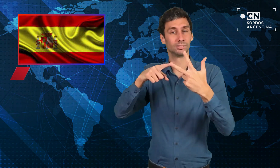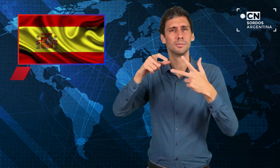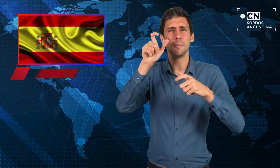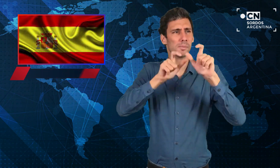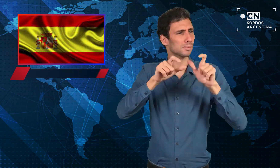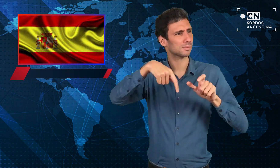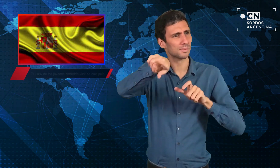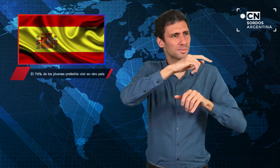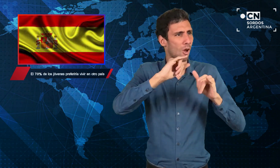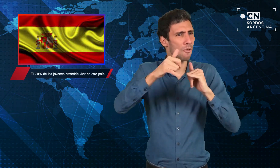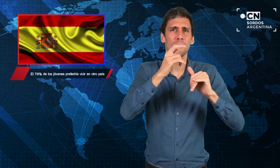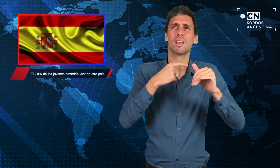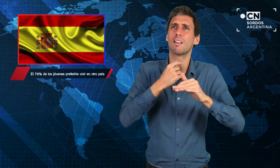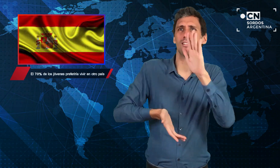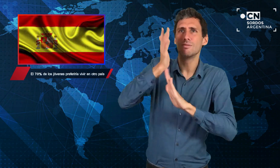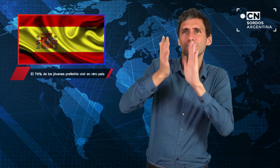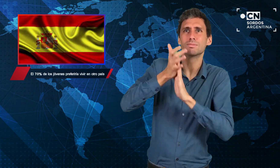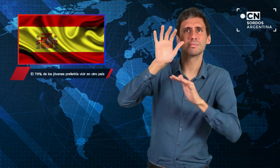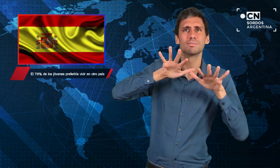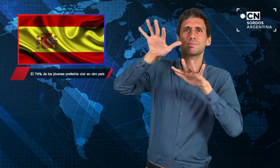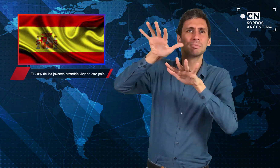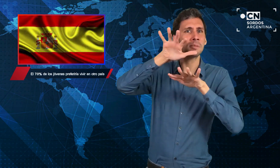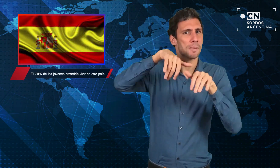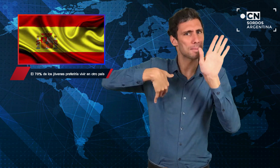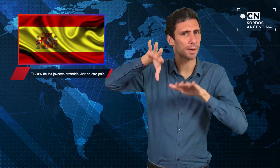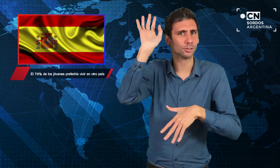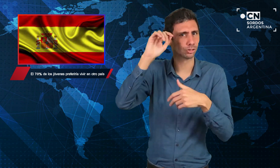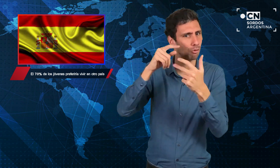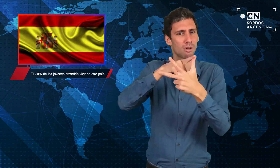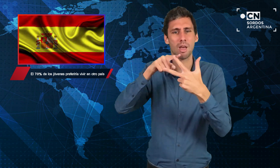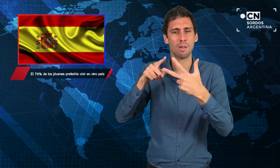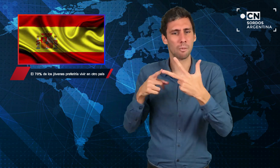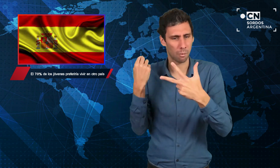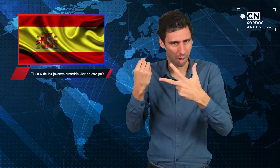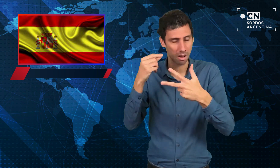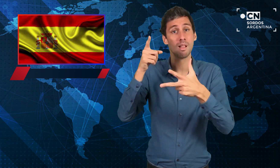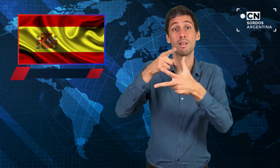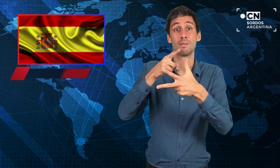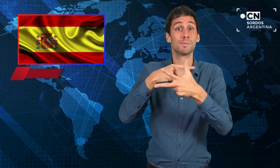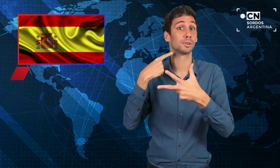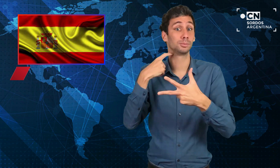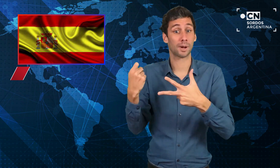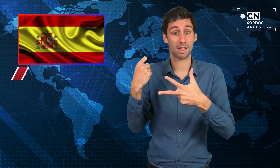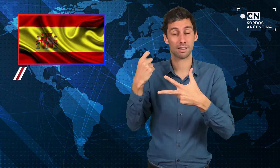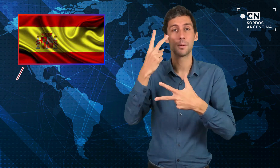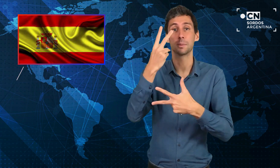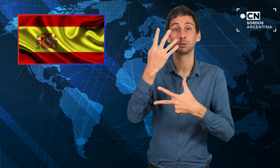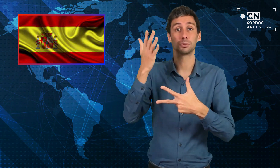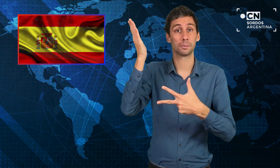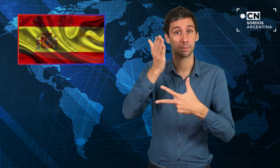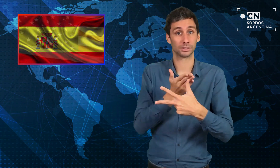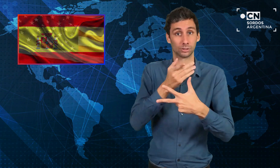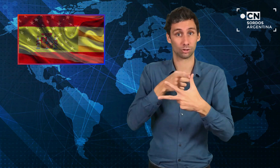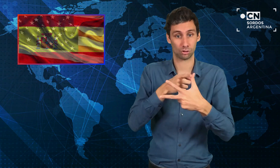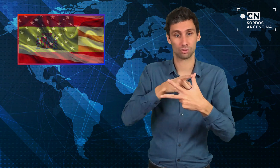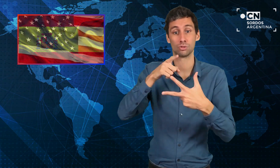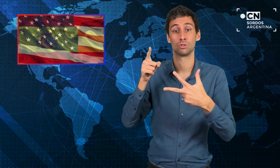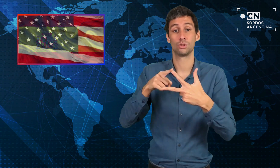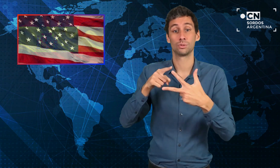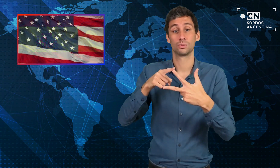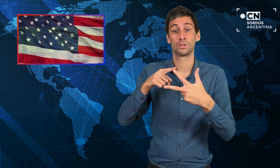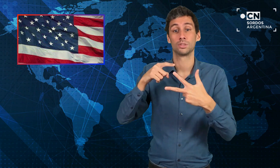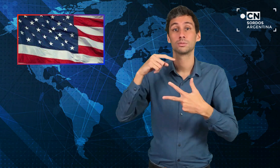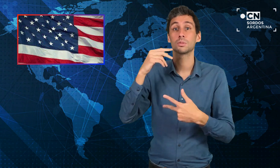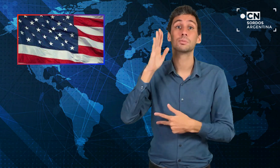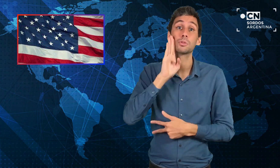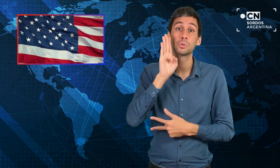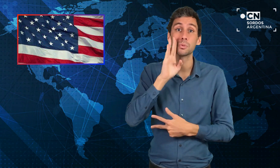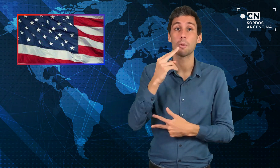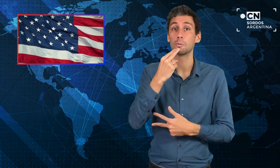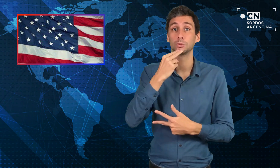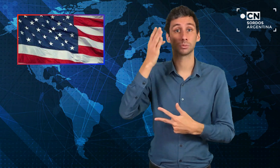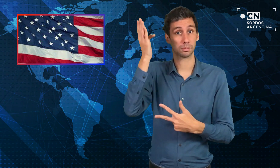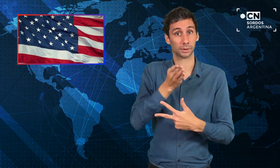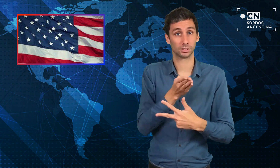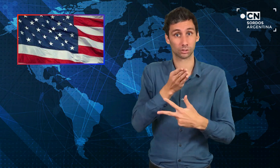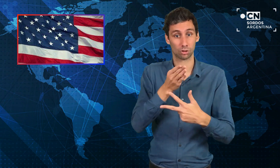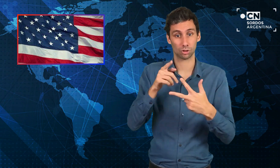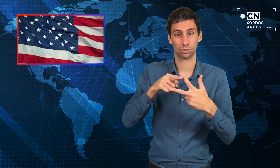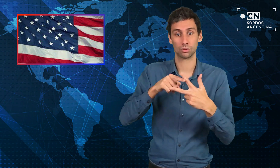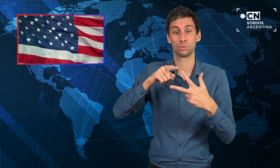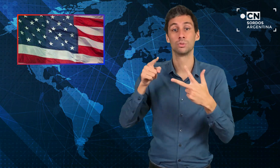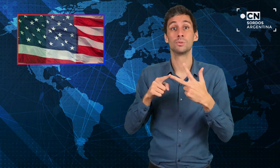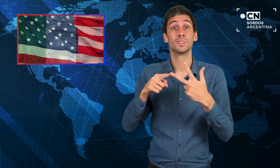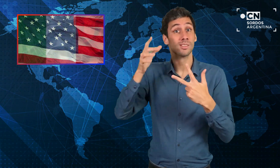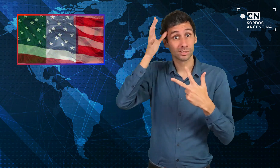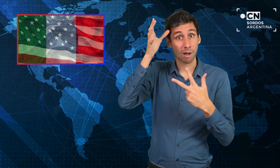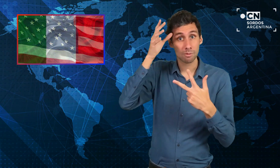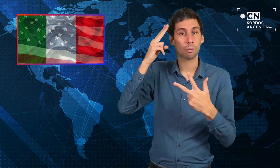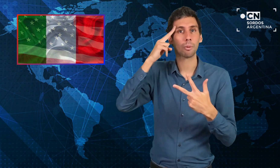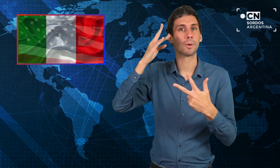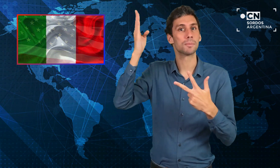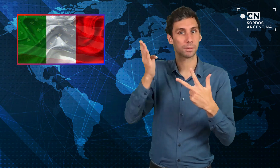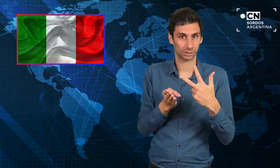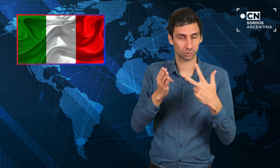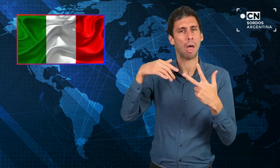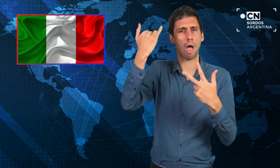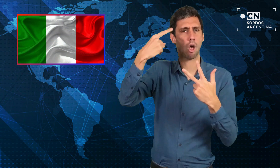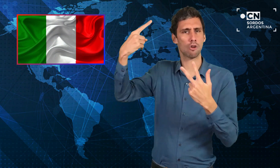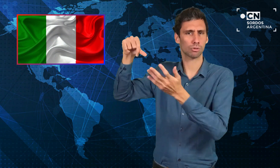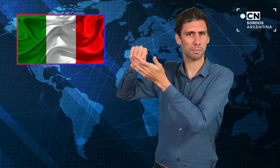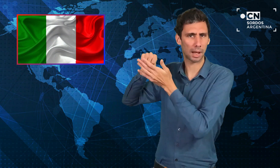España (25%), Estados Unidos (11%) e Italia (9%) son los tres principales